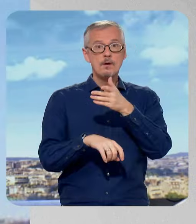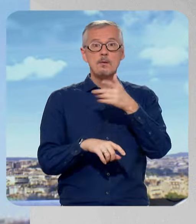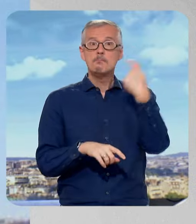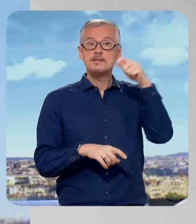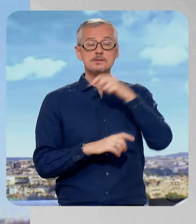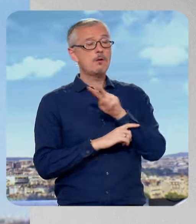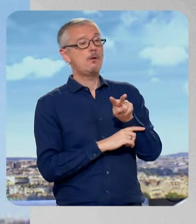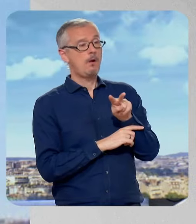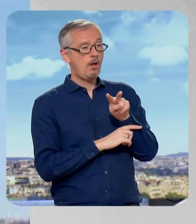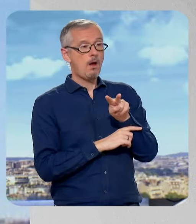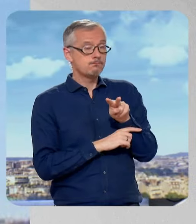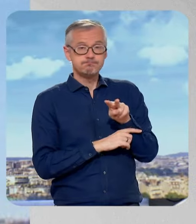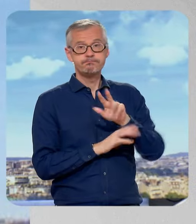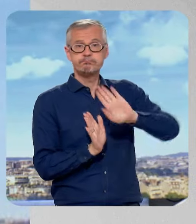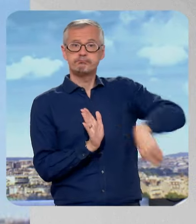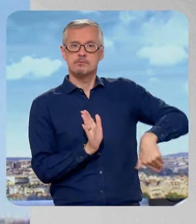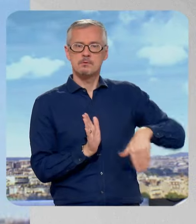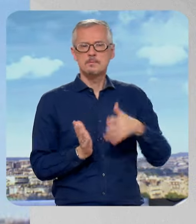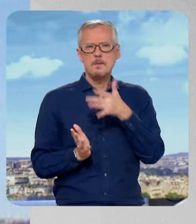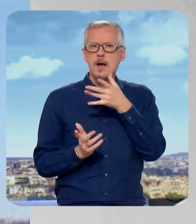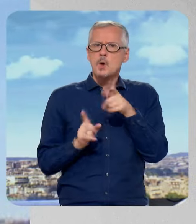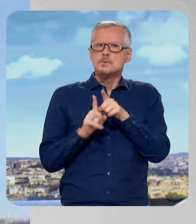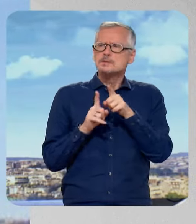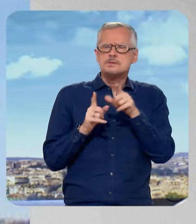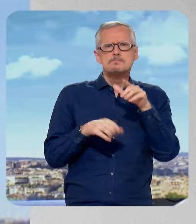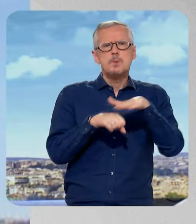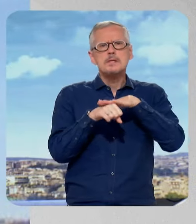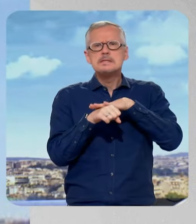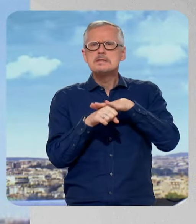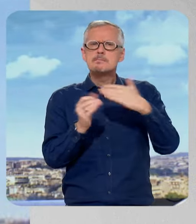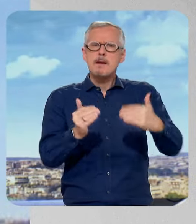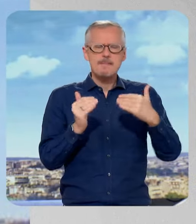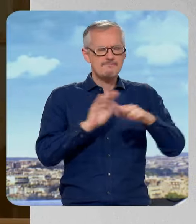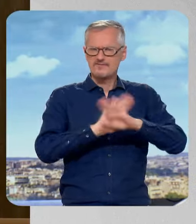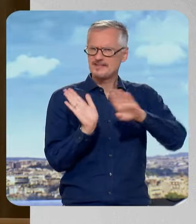G.Daret: Mais ses premières déclarations sur la réforme des retraites et la justice fiscale...